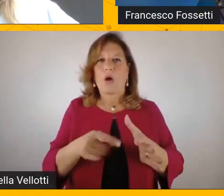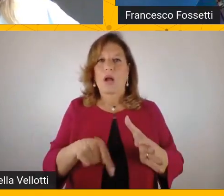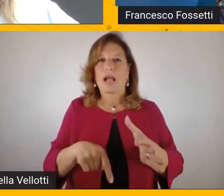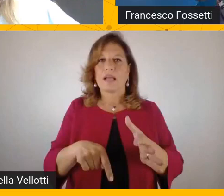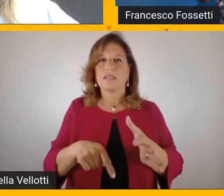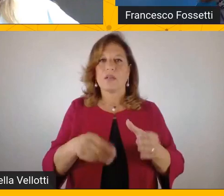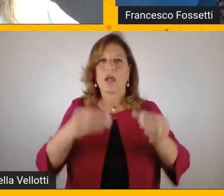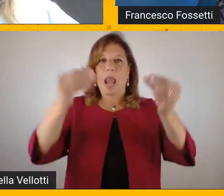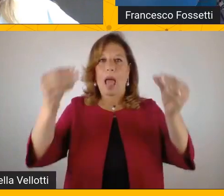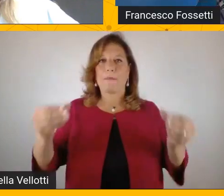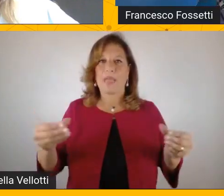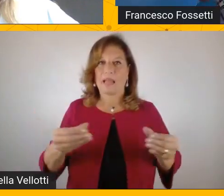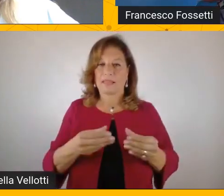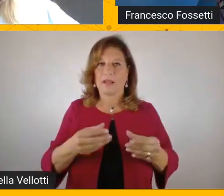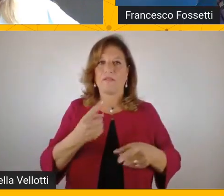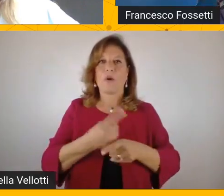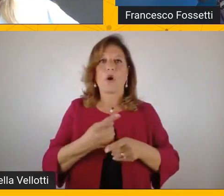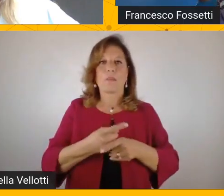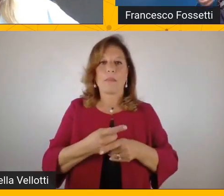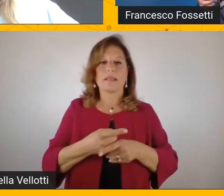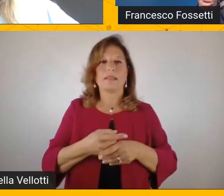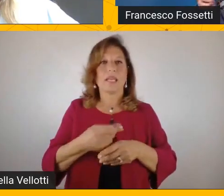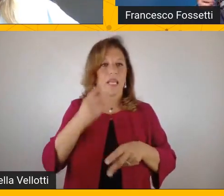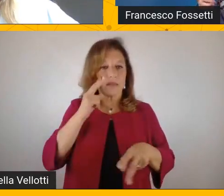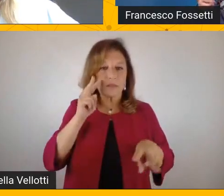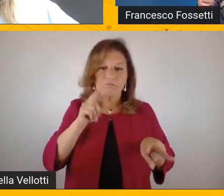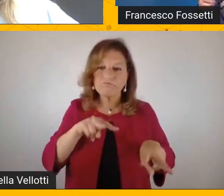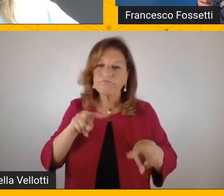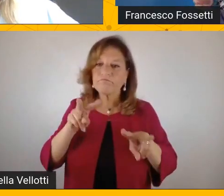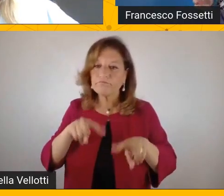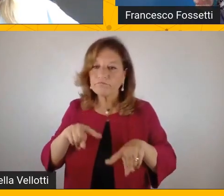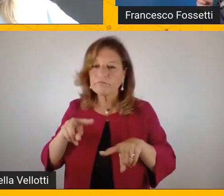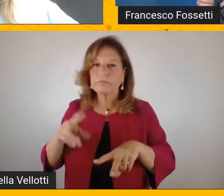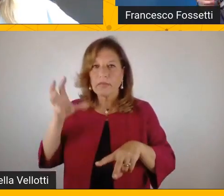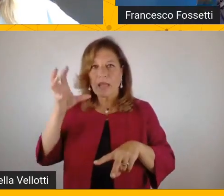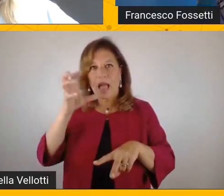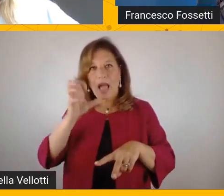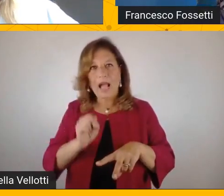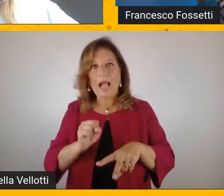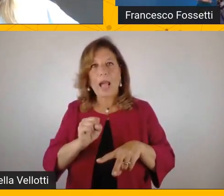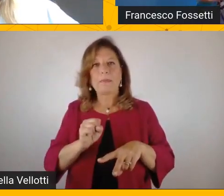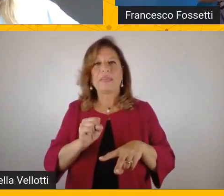la piattaforma va esplorata un po', bisogna mettersi su Twitch